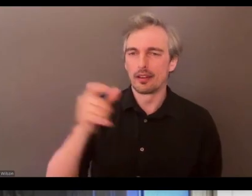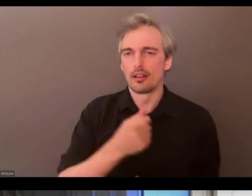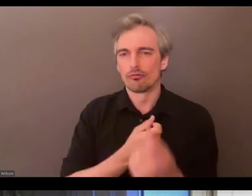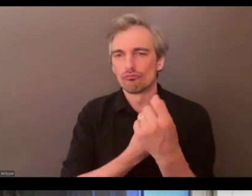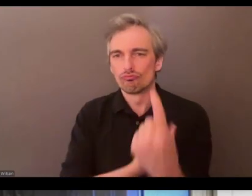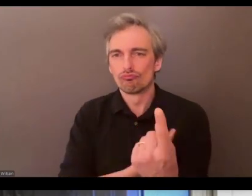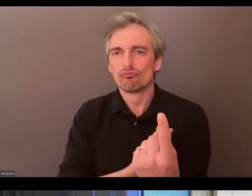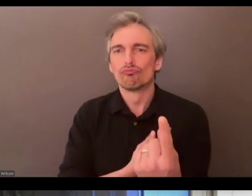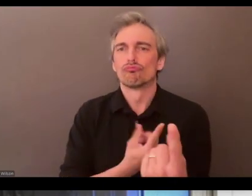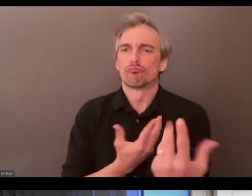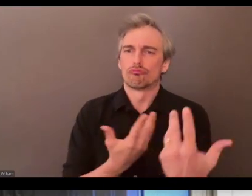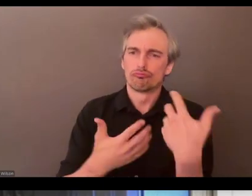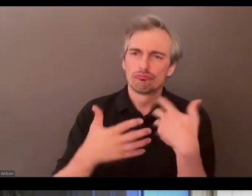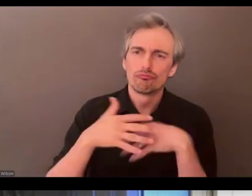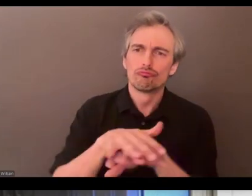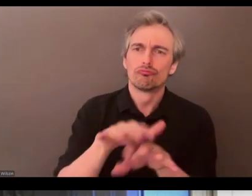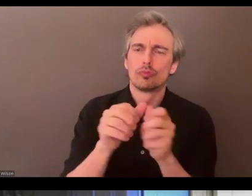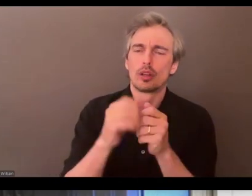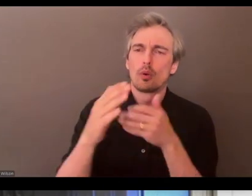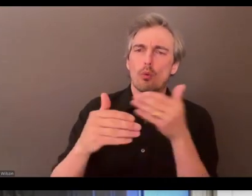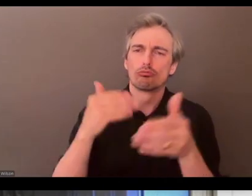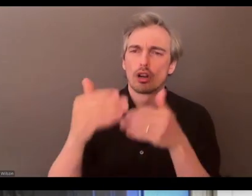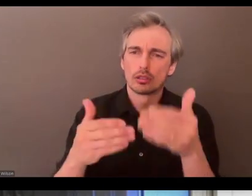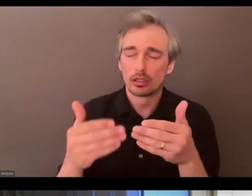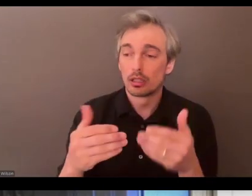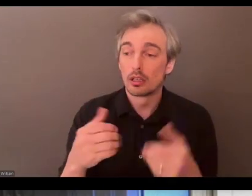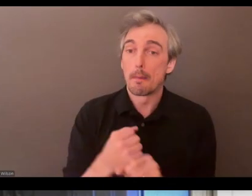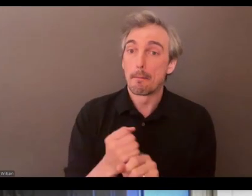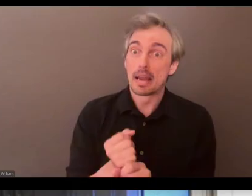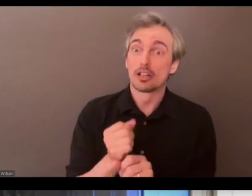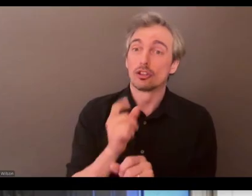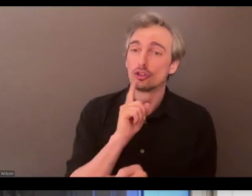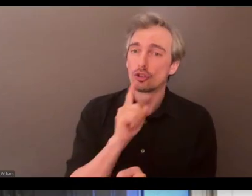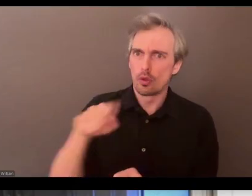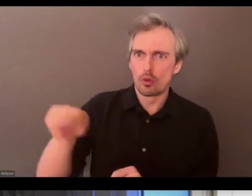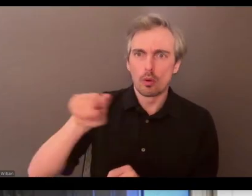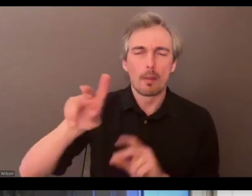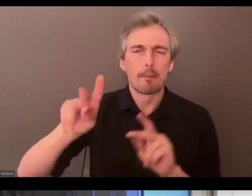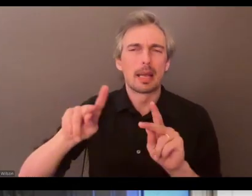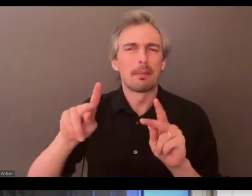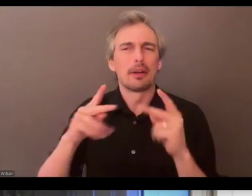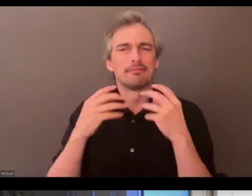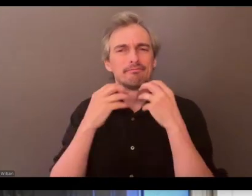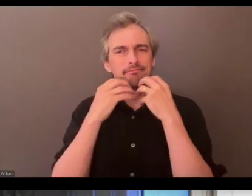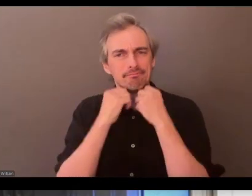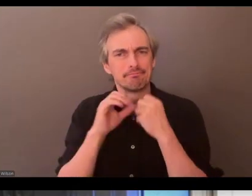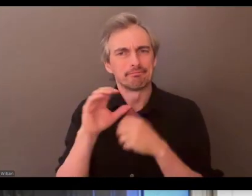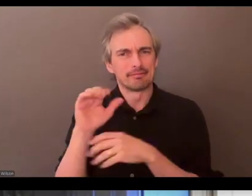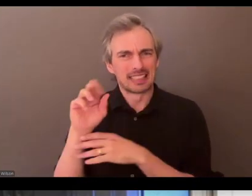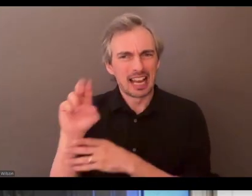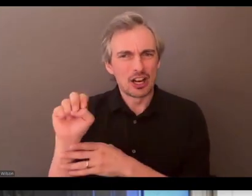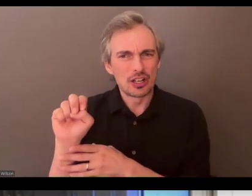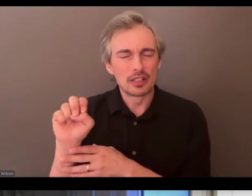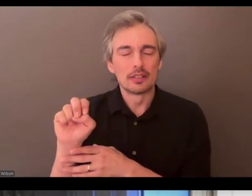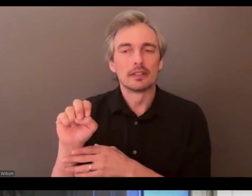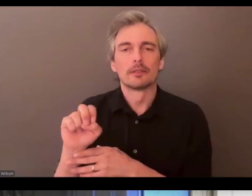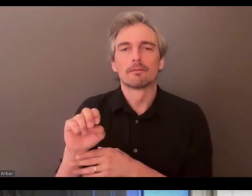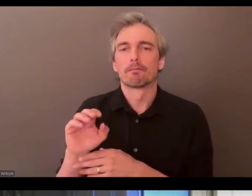ここで彼らに、なぜこれがその人にとって意味があ るのかを内面的に考えさせる何かを提供するのです。 わかりますか？